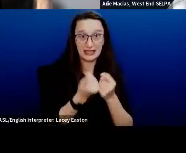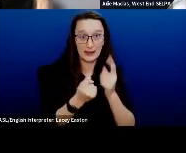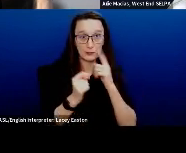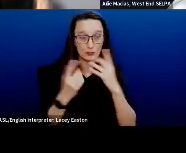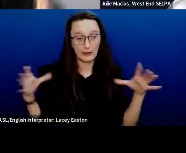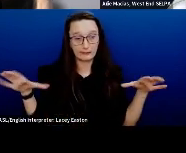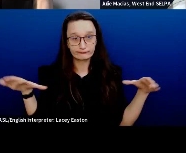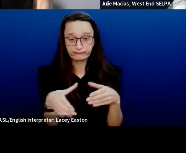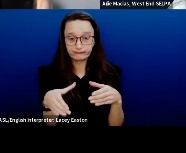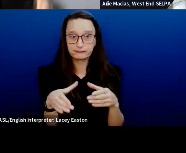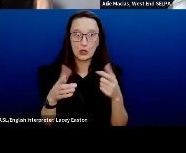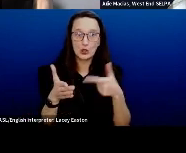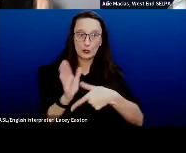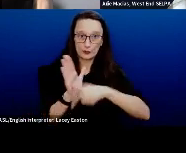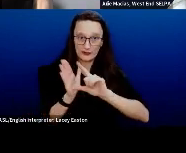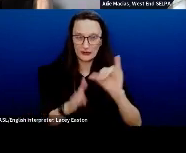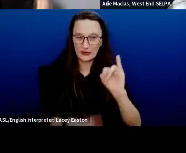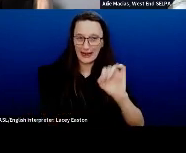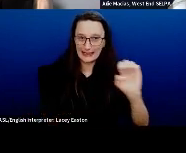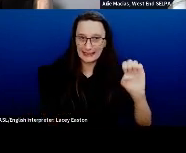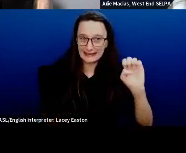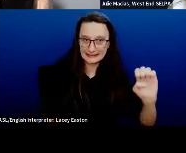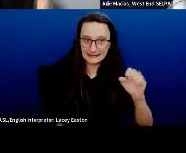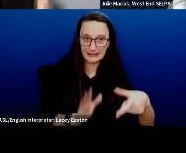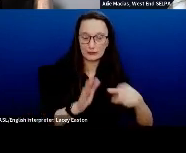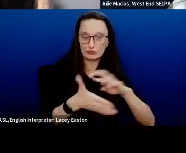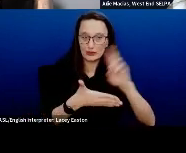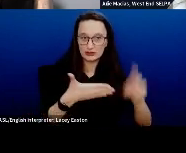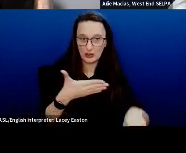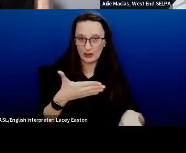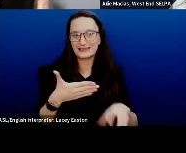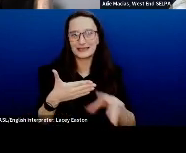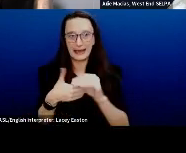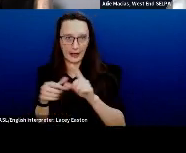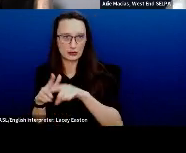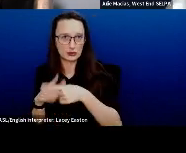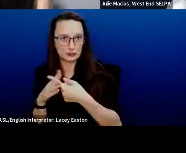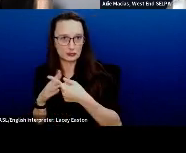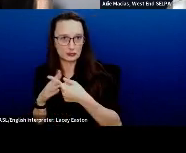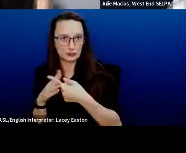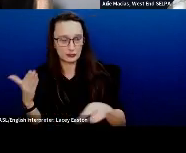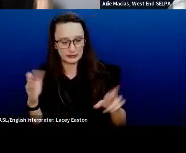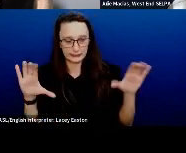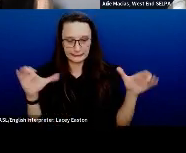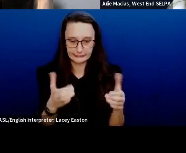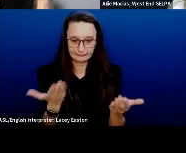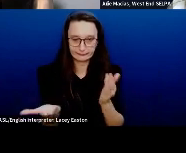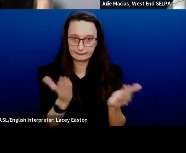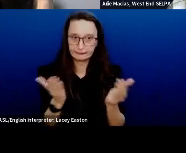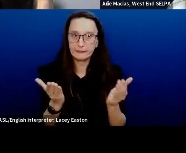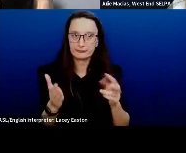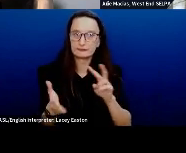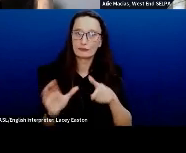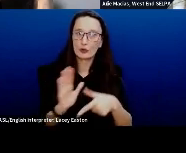evaluación independiente. Se debe permitir que una persona que realiza una IEE observe a su hijo en el